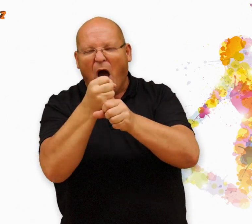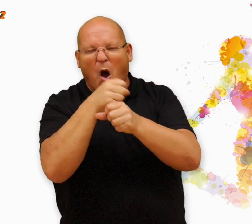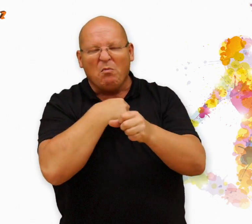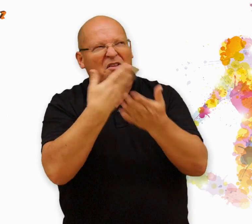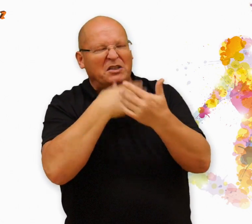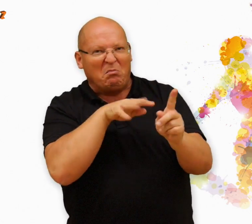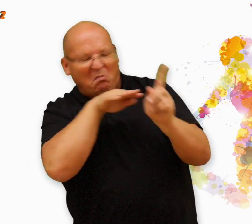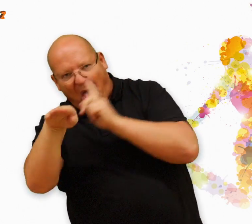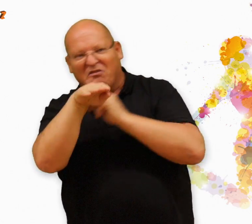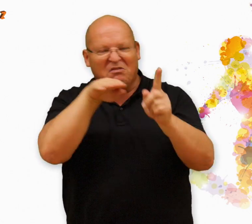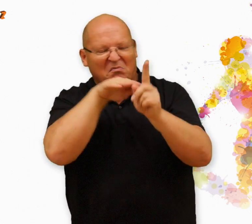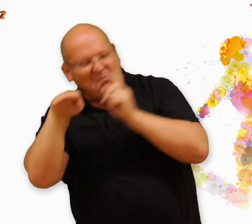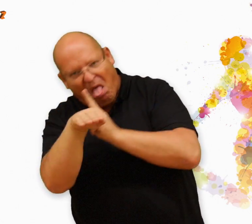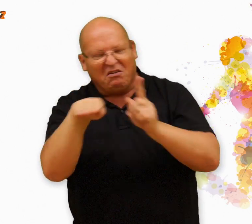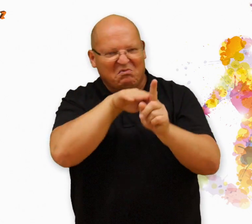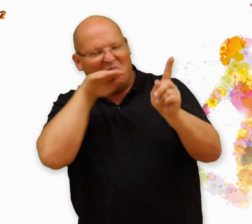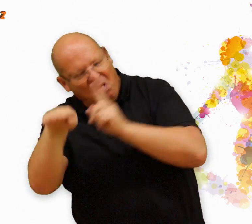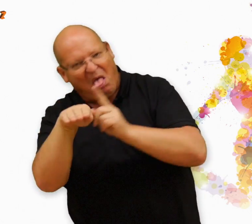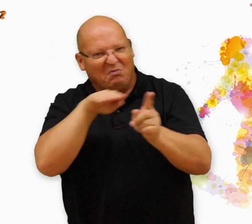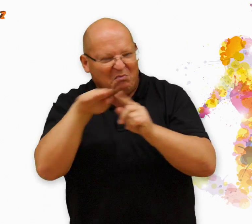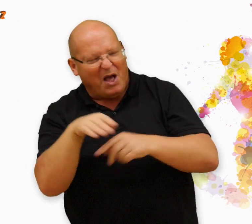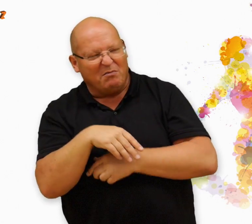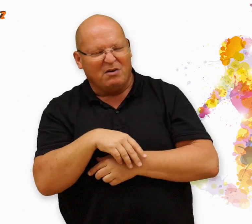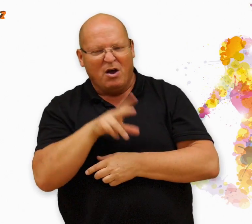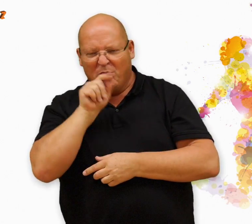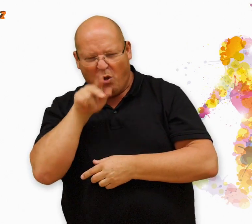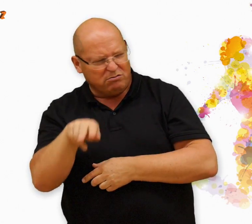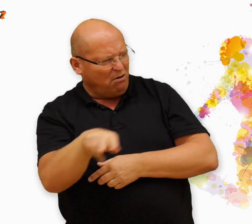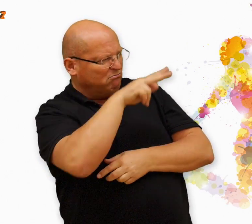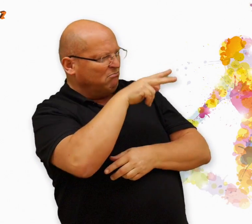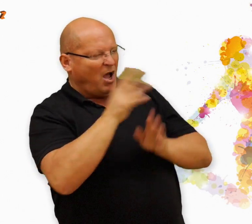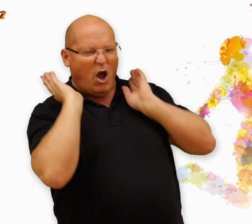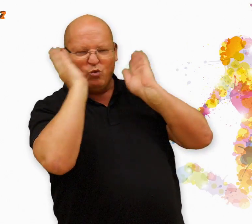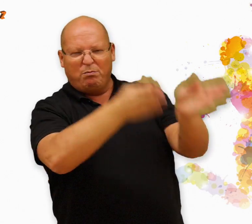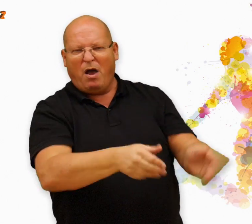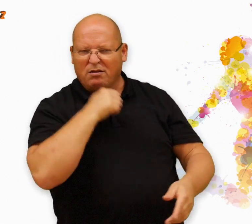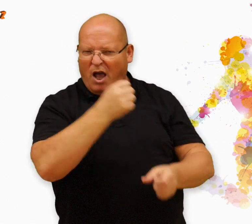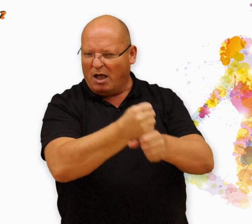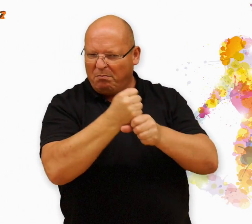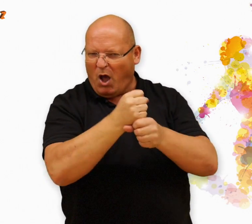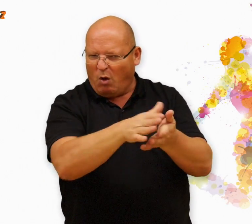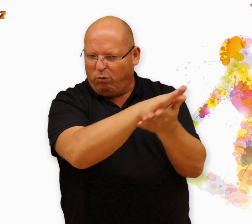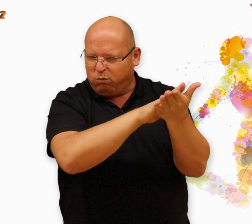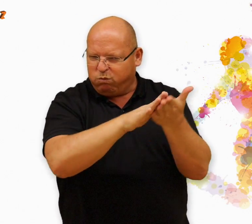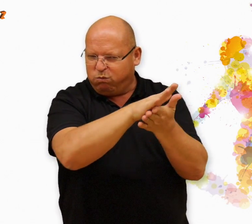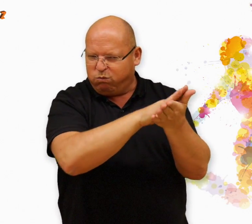ja warum fahr ich ZICK ZACK... es sind lauter Bäume auf der Autobahn! Daraufhin schaut der Polizist die Autobahn entlang